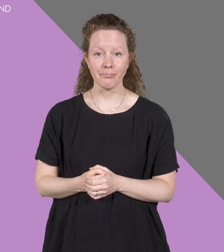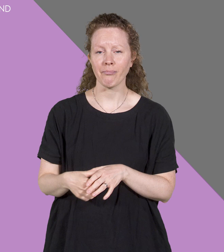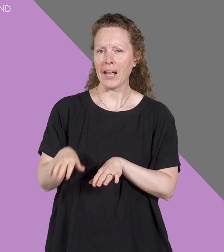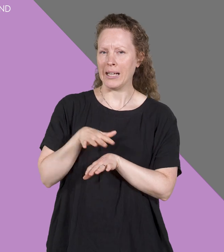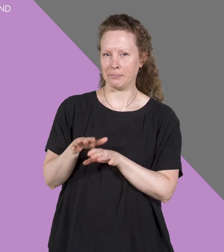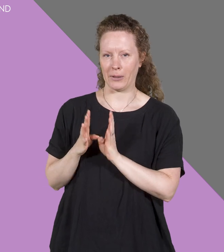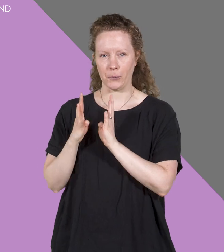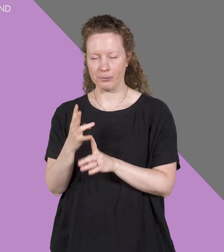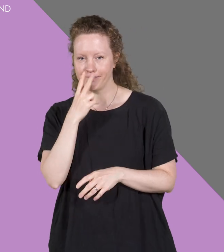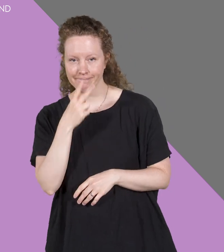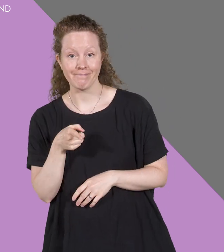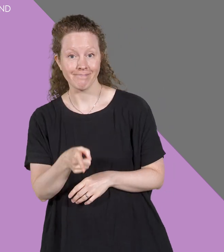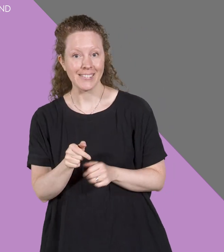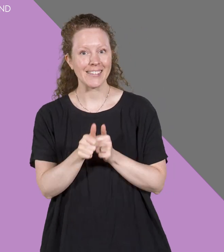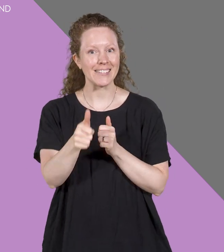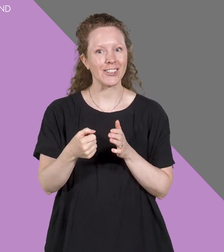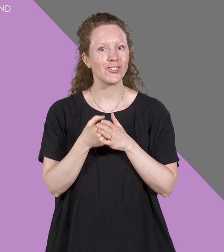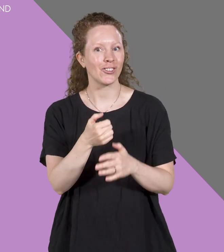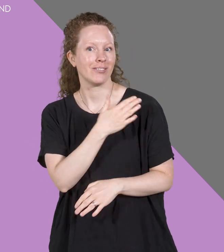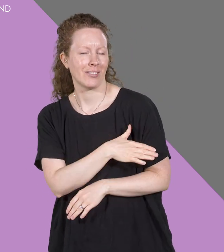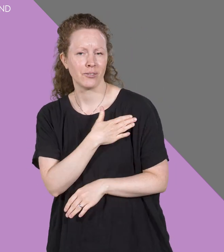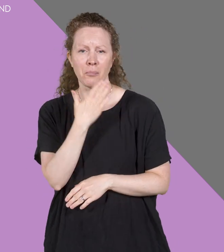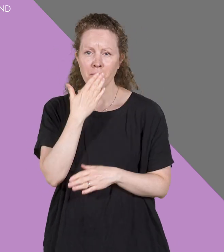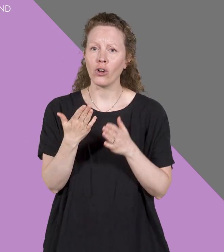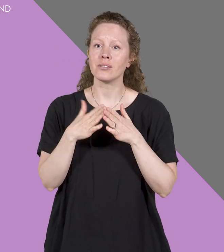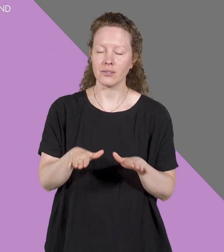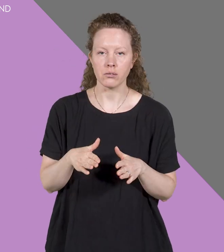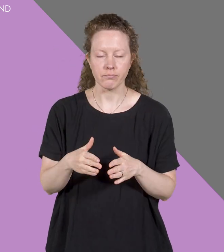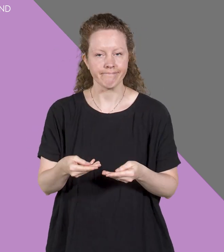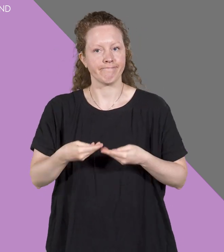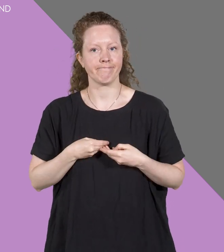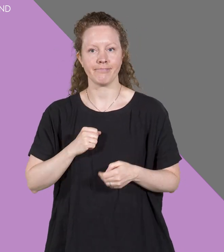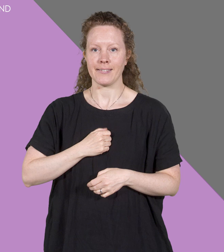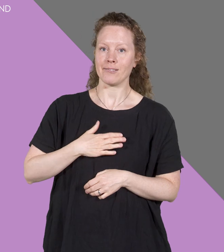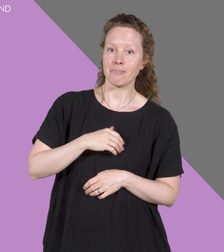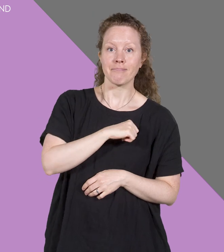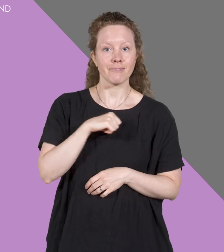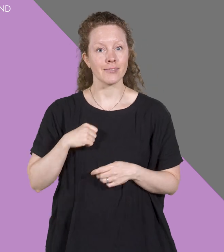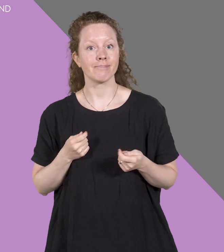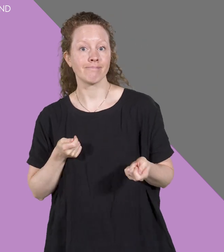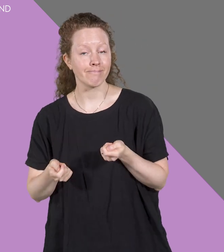Expertrådet beskrev distansstödtjänsten som ett medel för egenmakt -